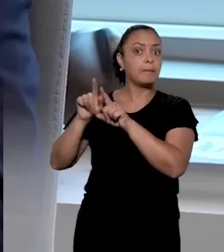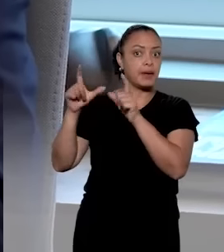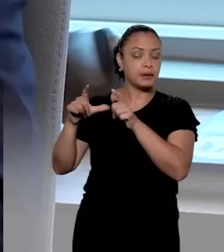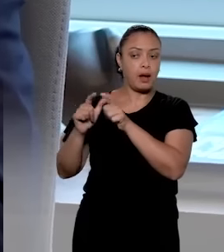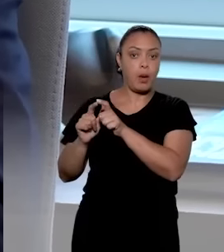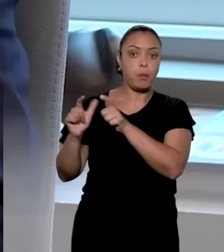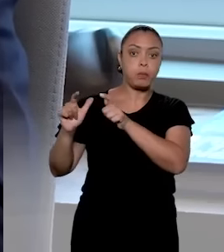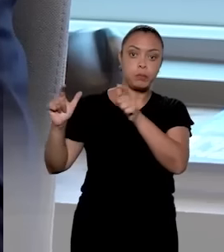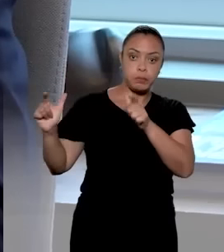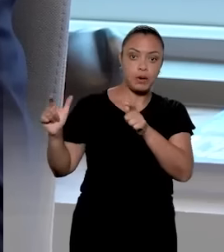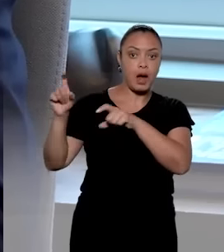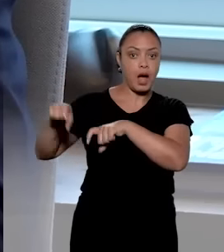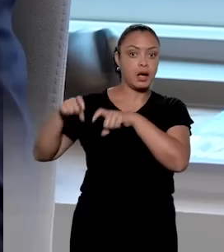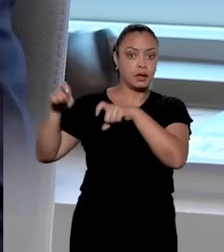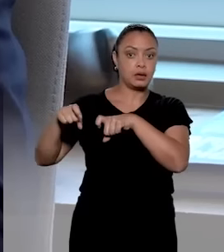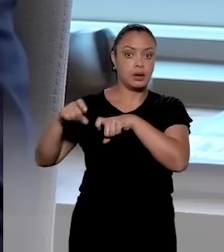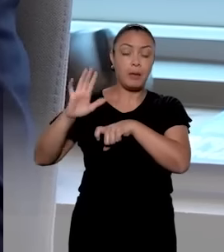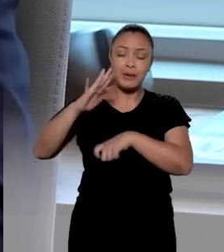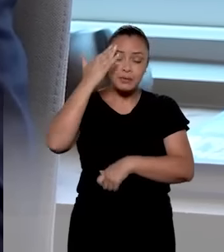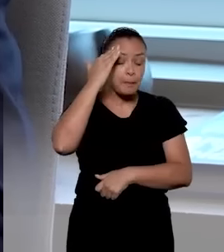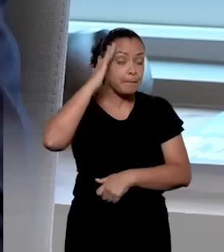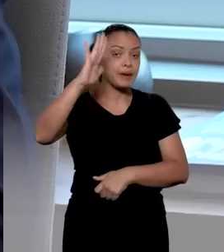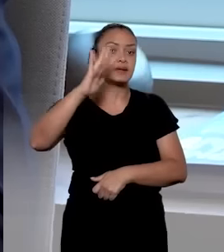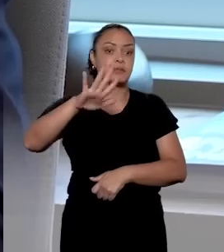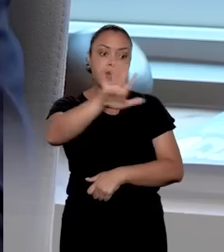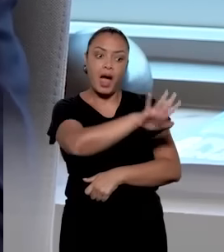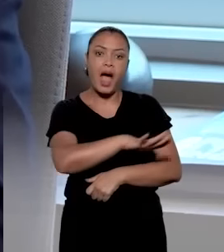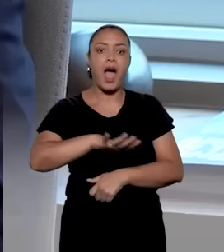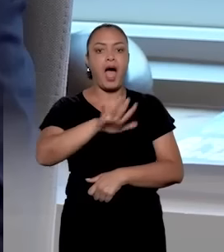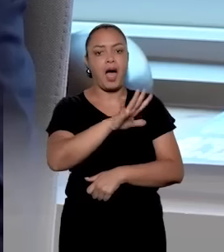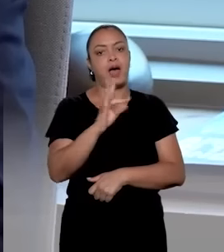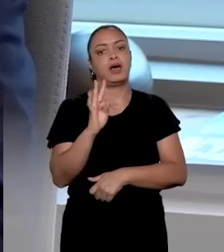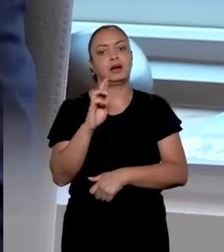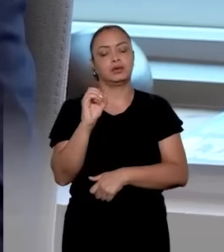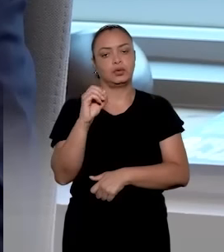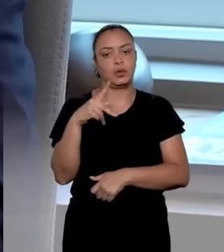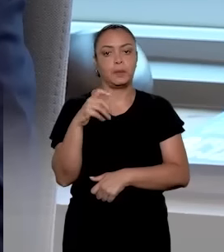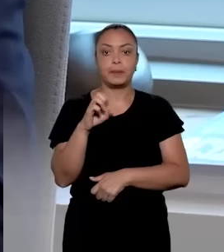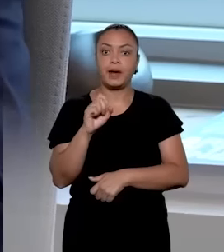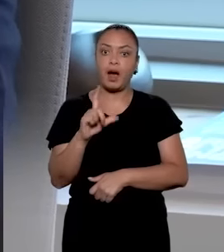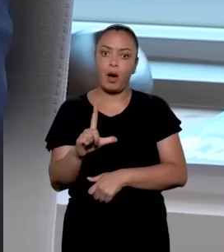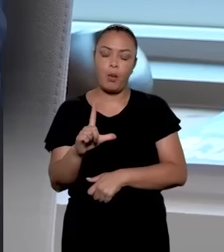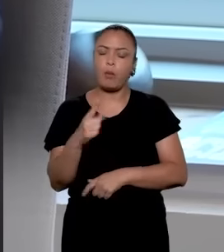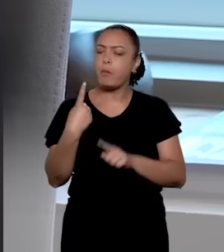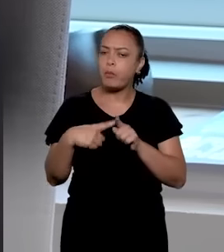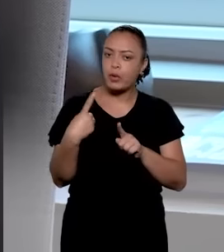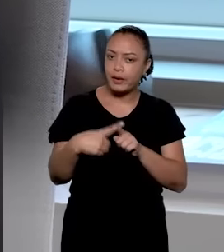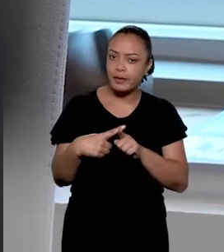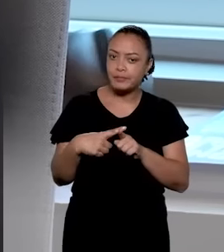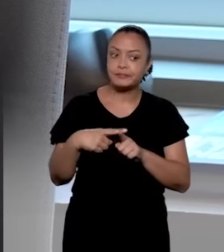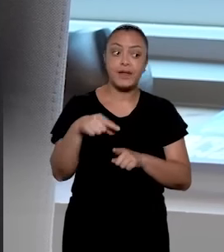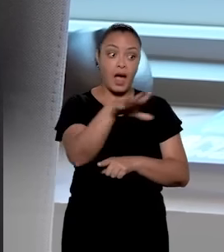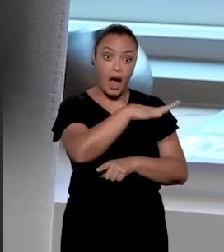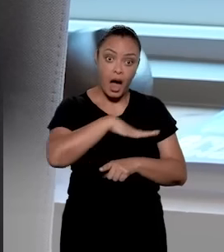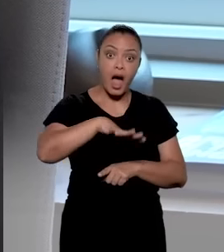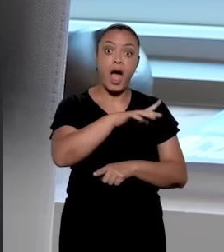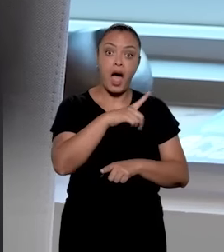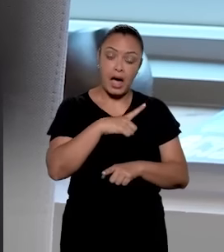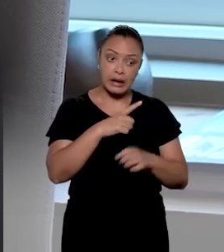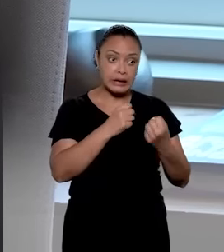explosão vai ser nessa faixa tropical. Por quê? Porque é aí que está a área para ser incorporada